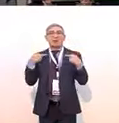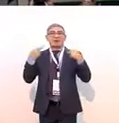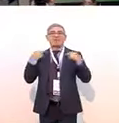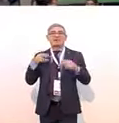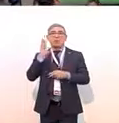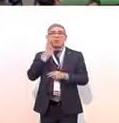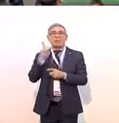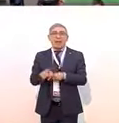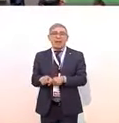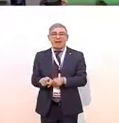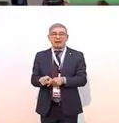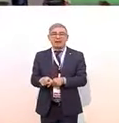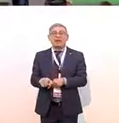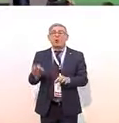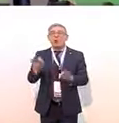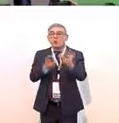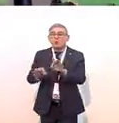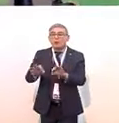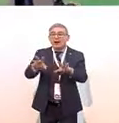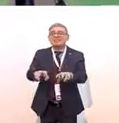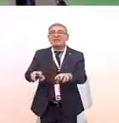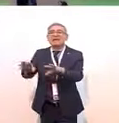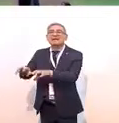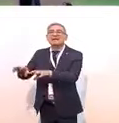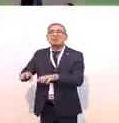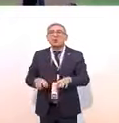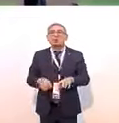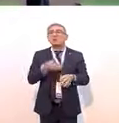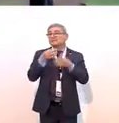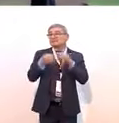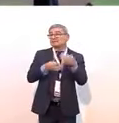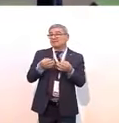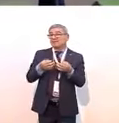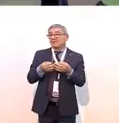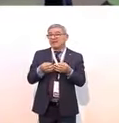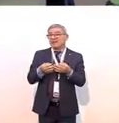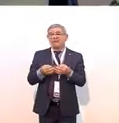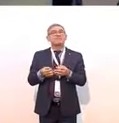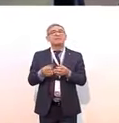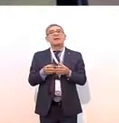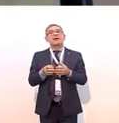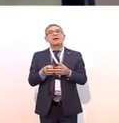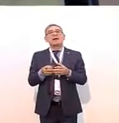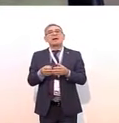cura del proprio territorio significa anche celebrare non soltanto i luoghi della bellezza